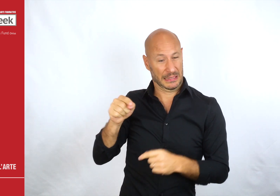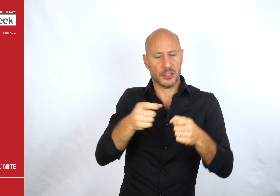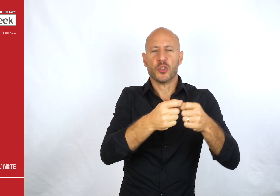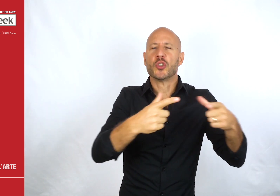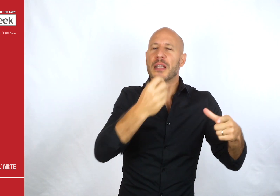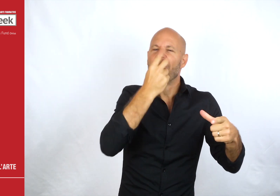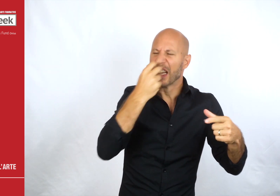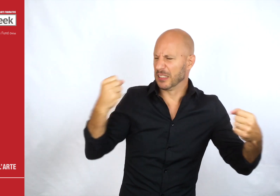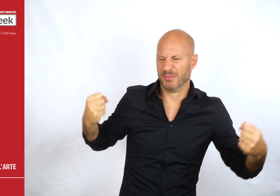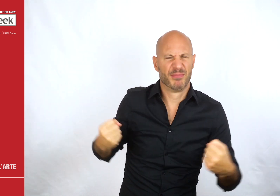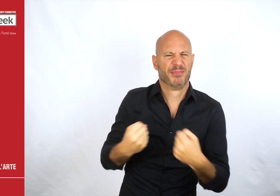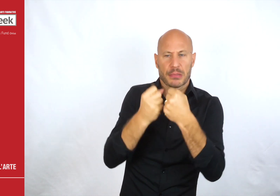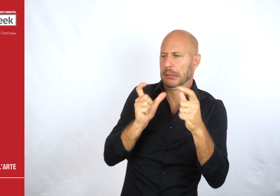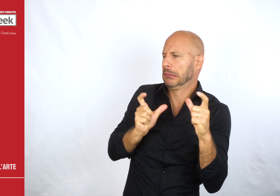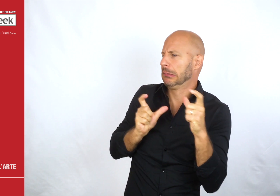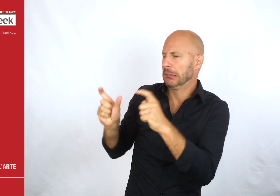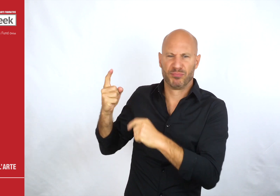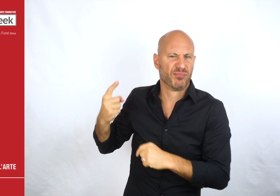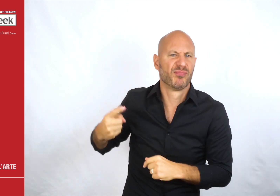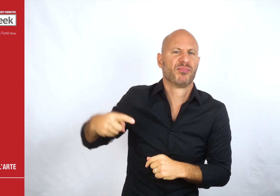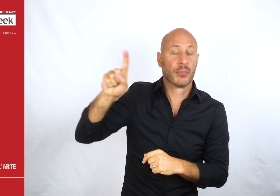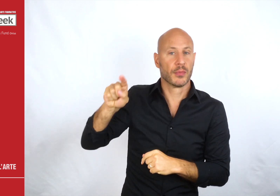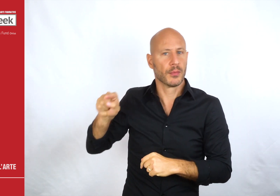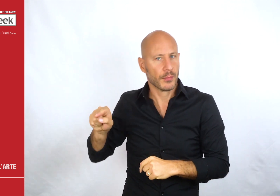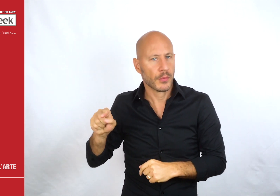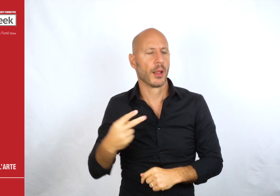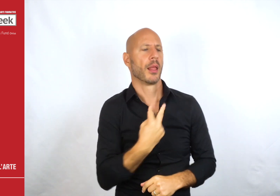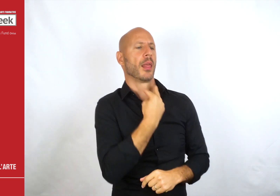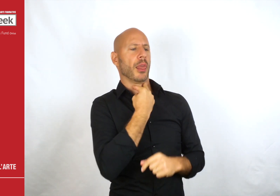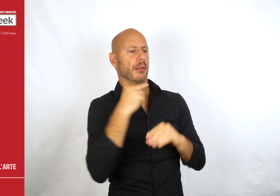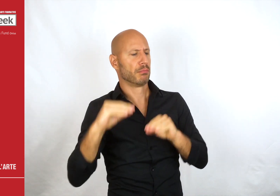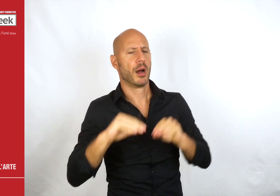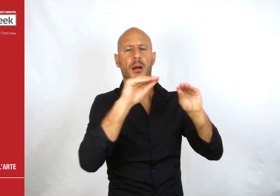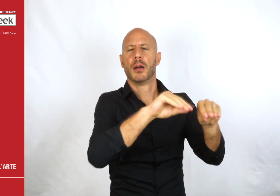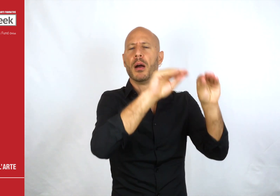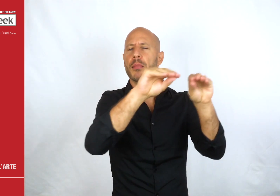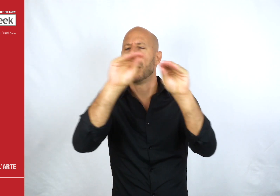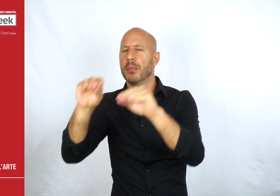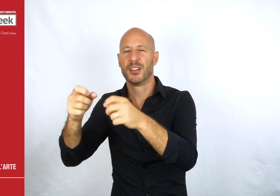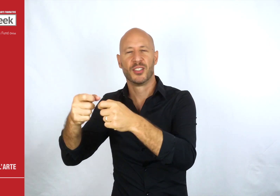Proprio per le sue idee politiche fu costretto all’esilio dalla sua città Firenze. Soggiornò in diverse città